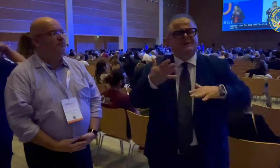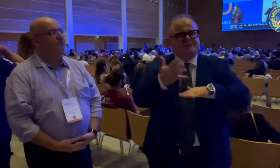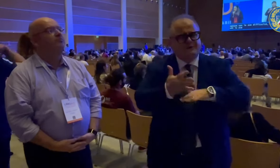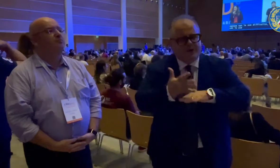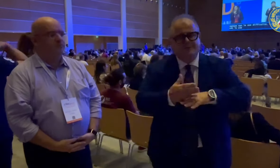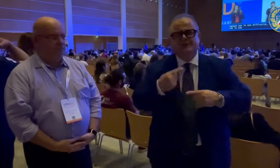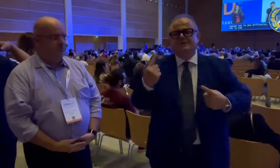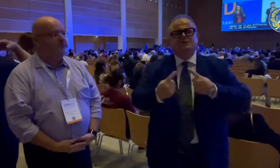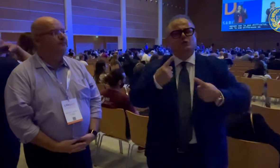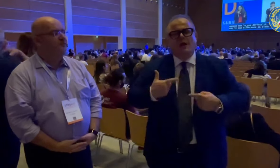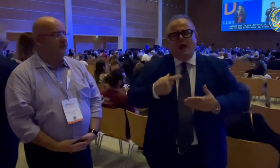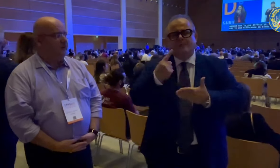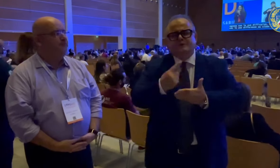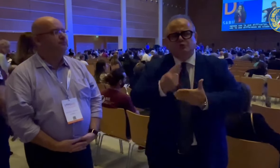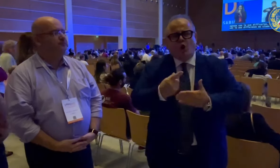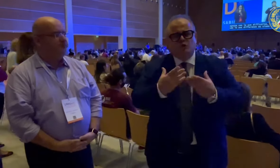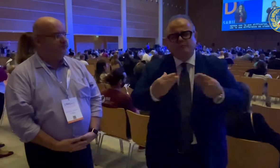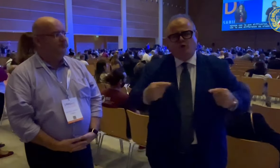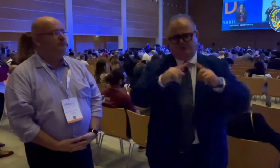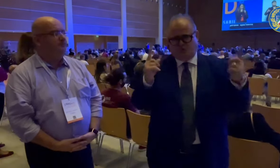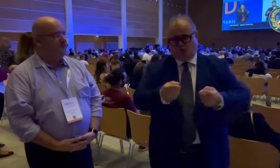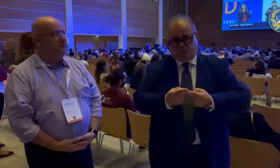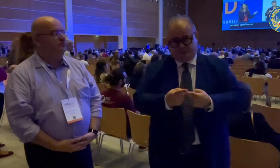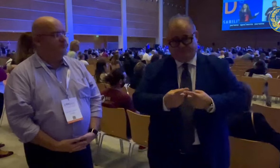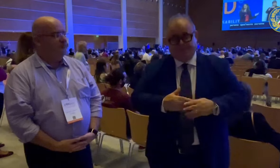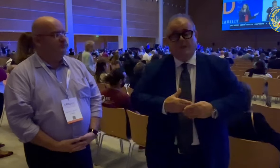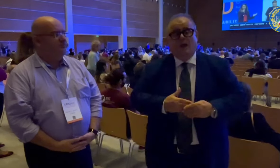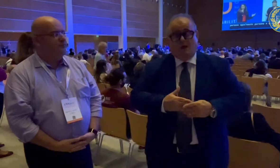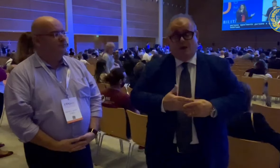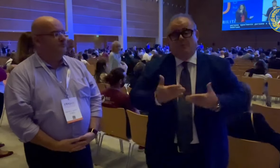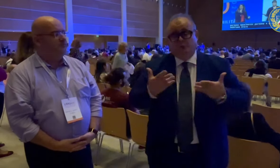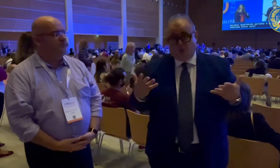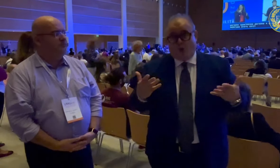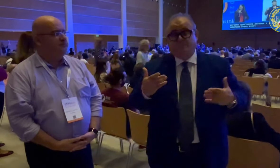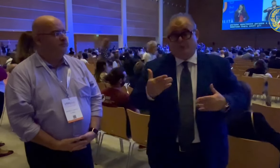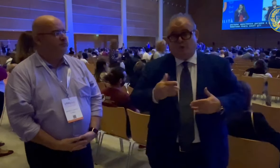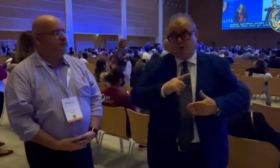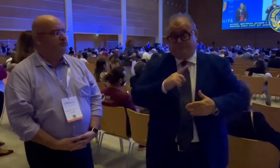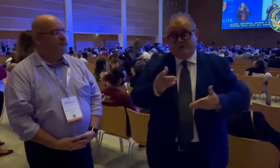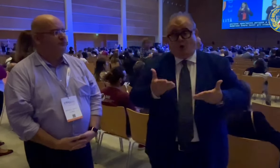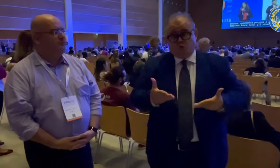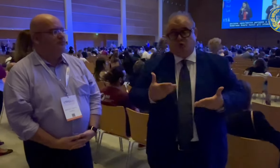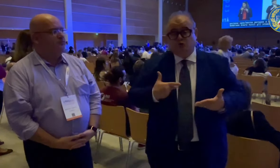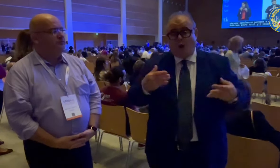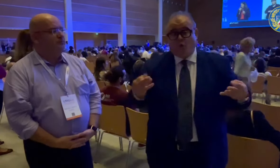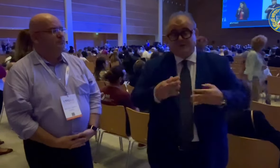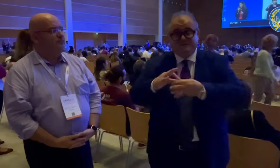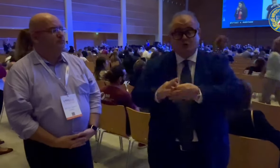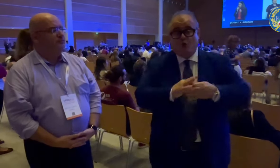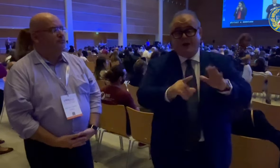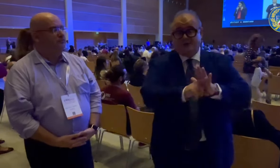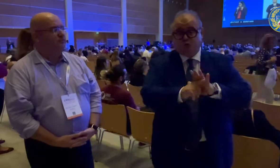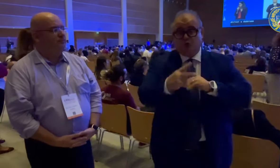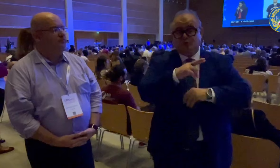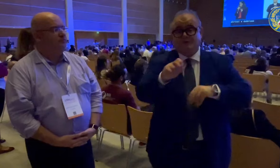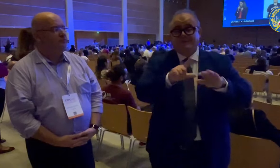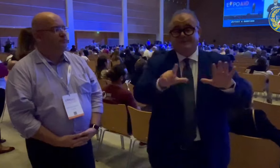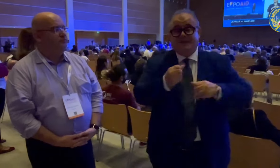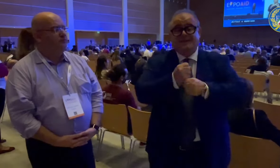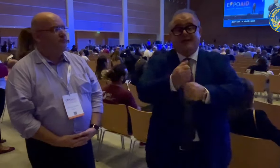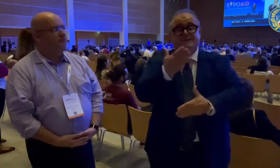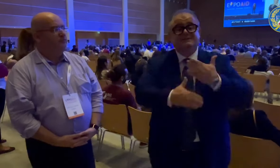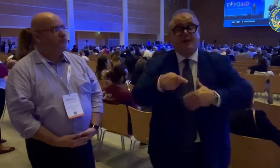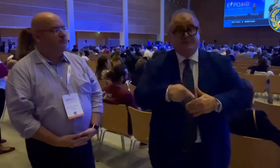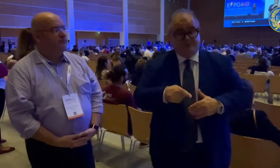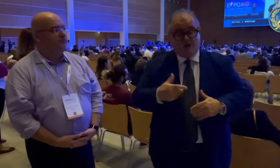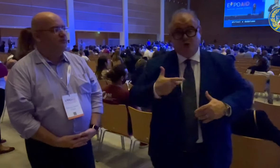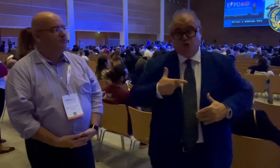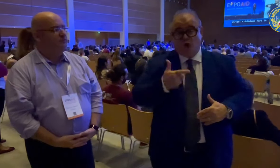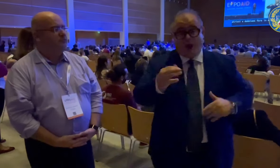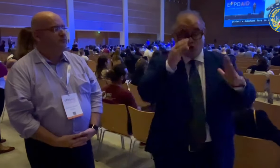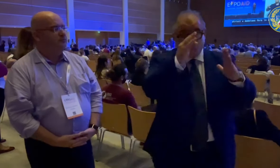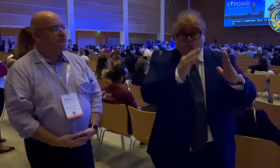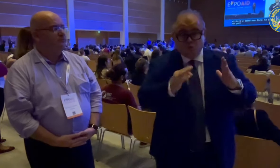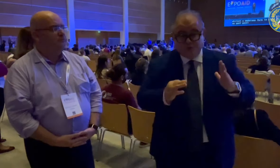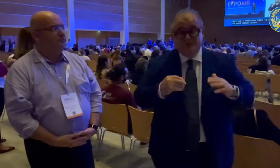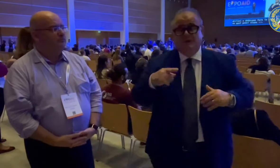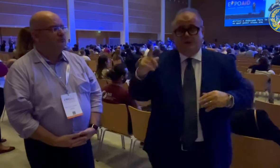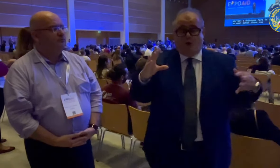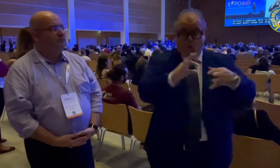Purtroppo la Legge Delega n. 227 presenta ancora numerosi aspetti sui quali le varie associazioni di disabili hanno presentato consistenti proposte e su cui si continuerà a